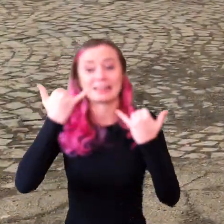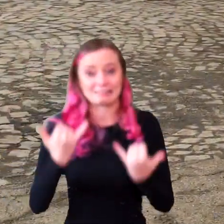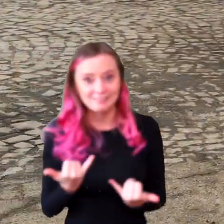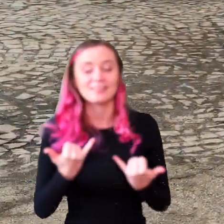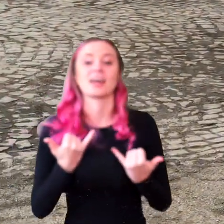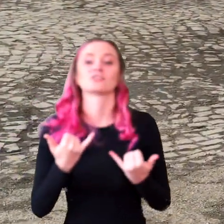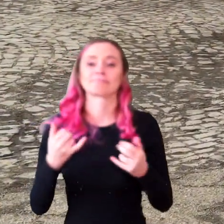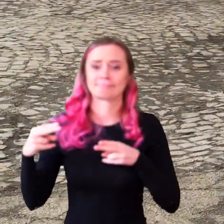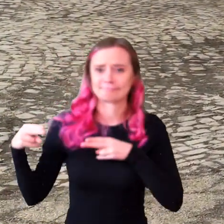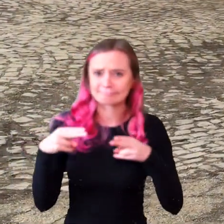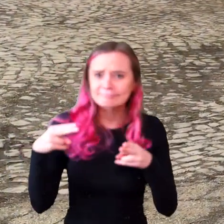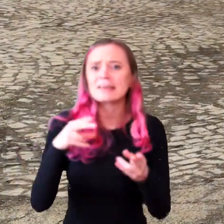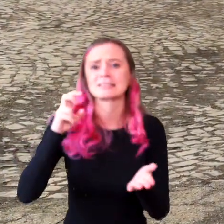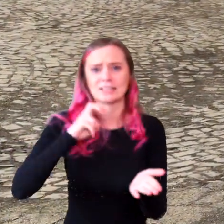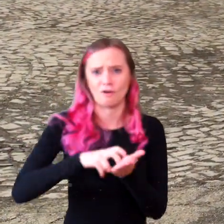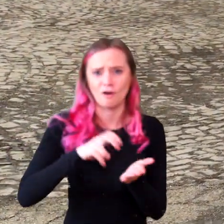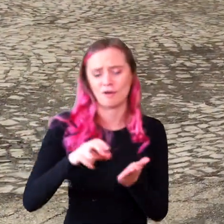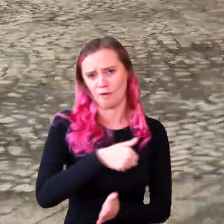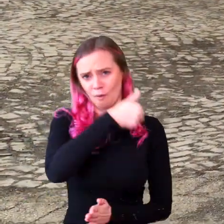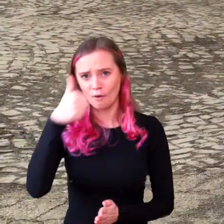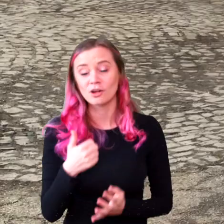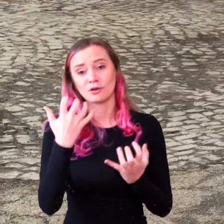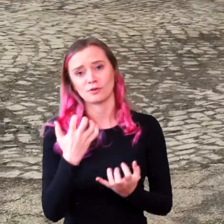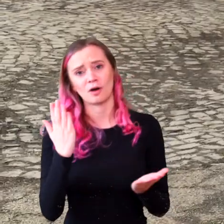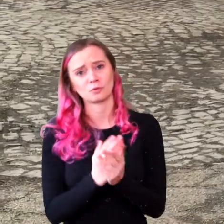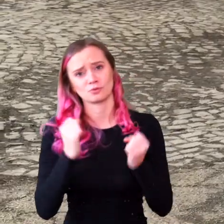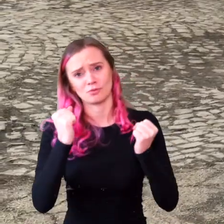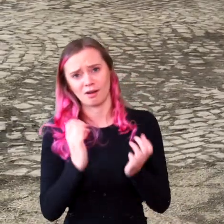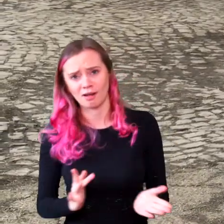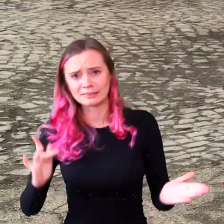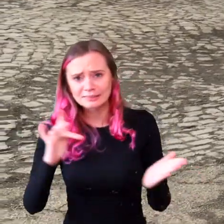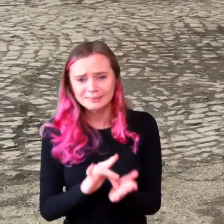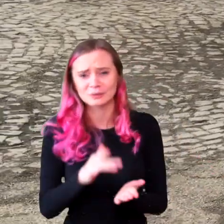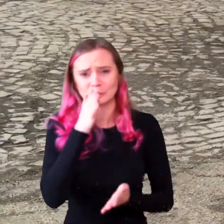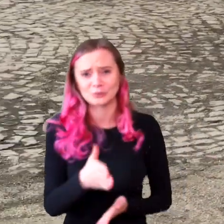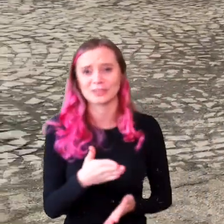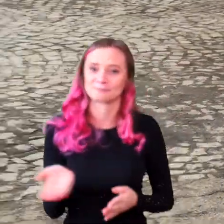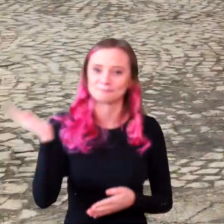Teď půjdeme cca hodinku pešky a snad už konečně dorazíme na místo. Tak jdeme!